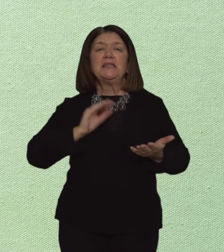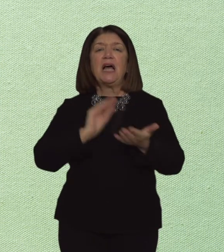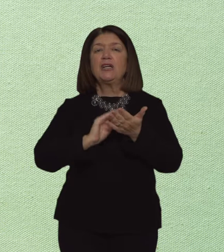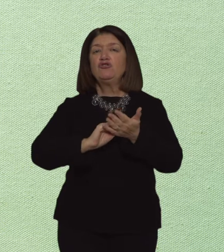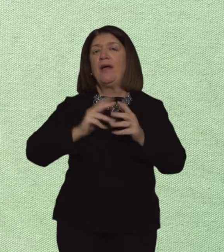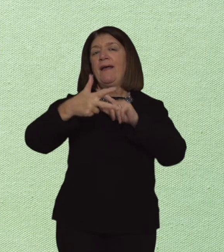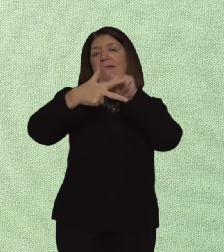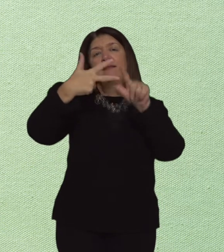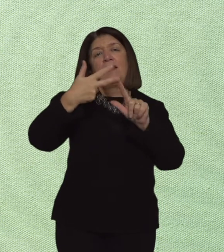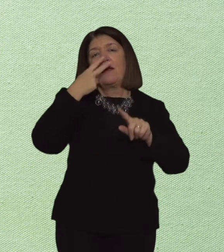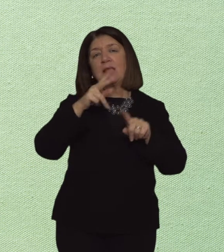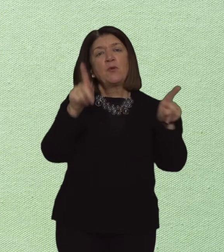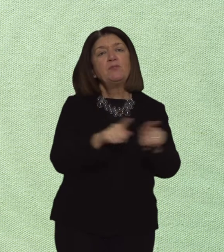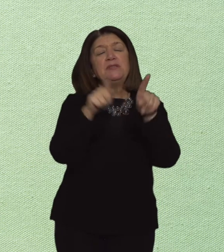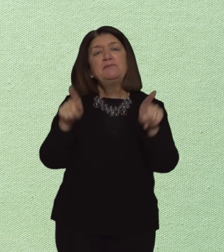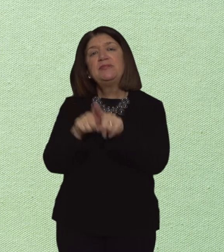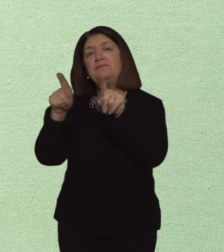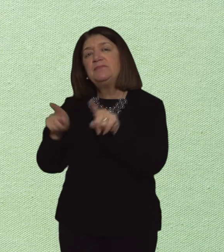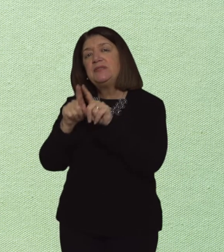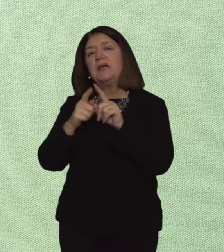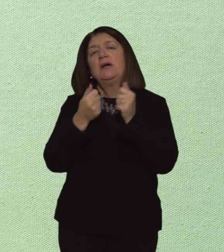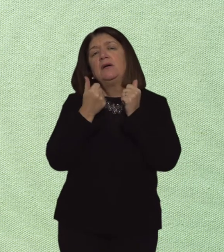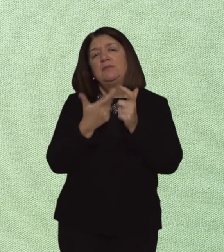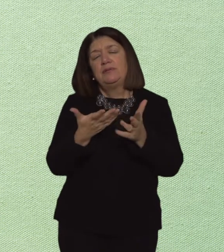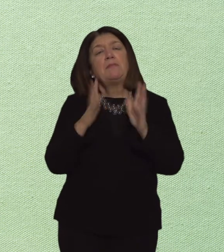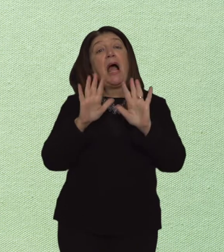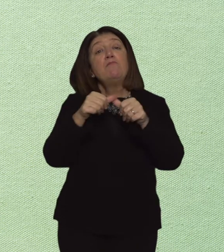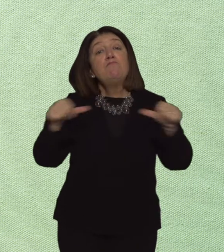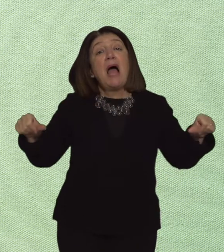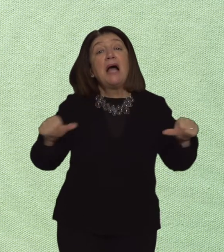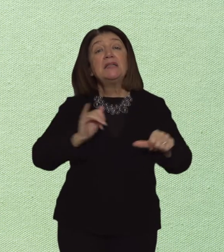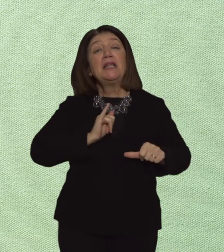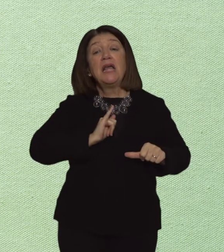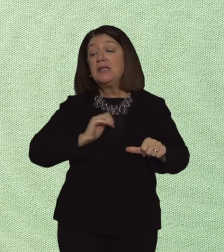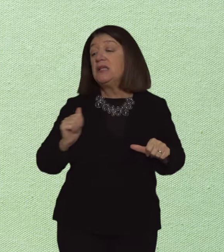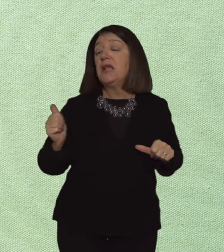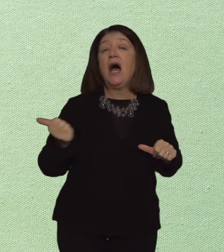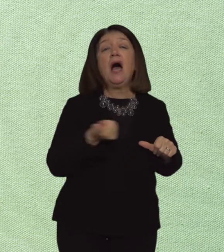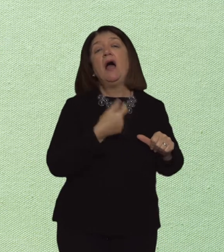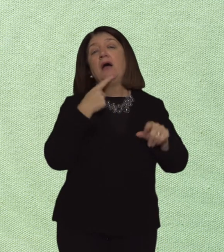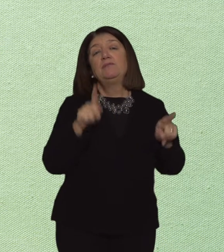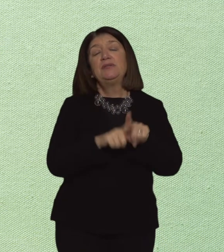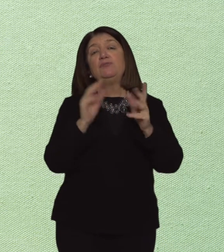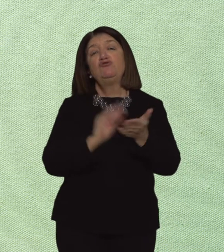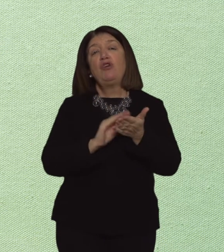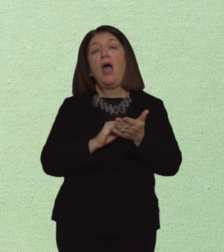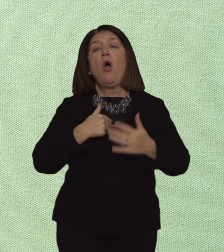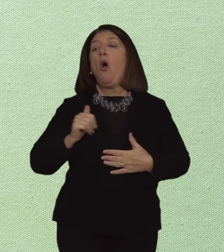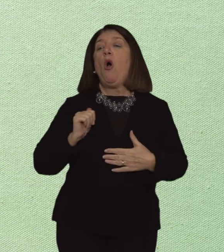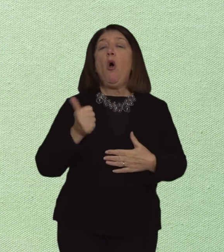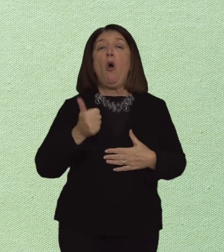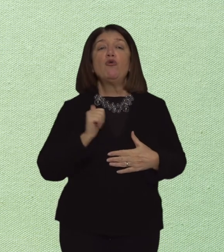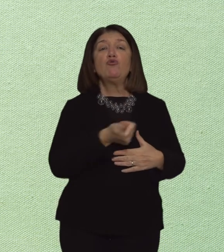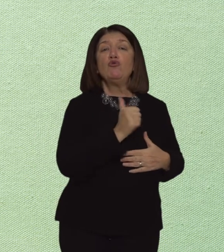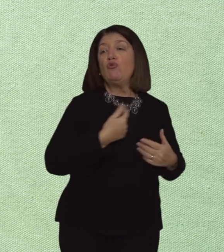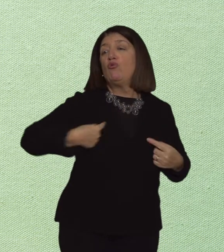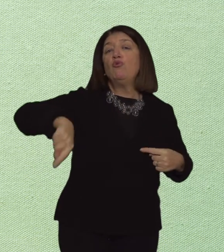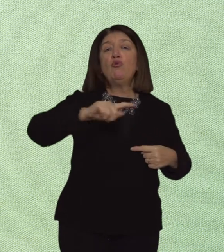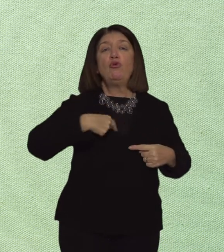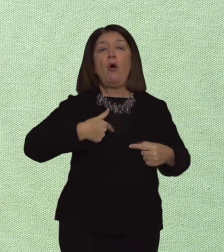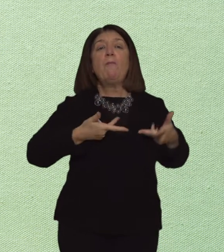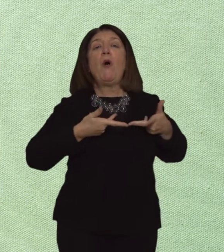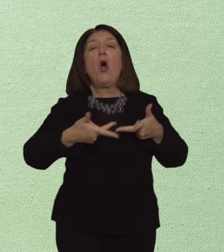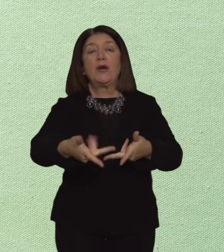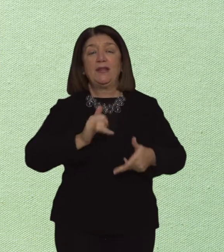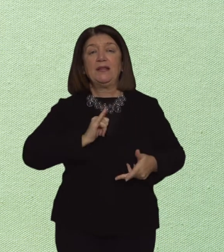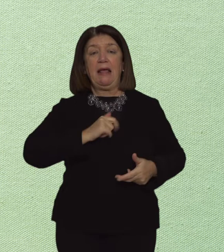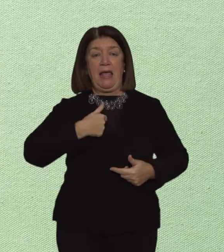molteplici, ognuno di noi è portatore di più identità, io sono italiano, ma sono anche israeliano,